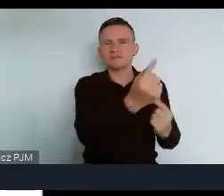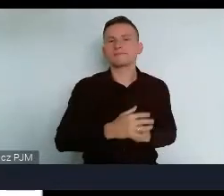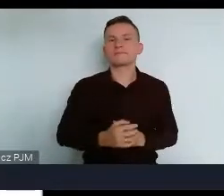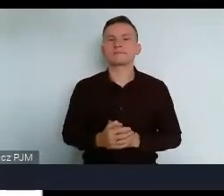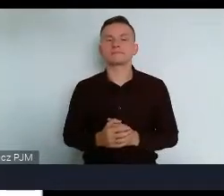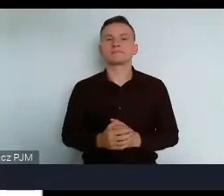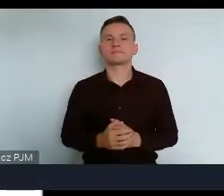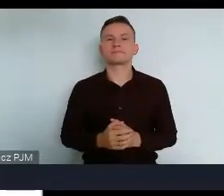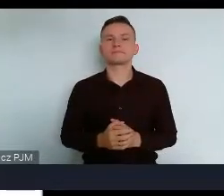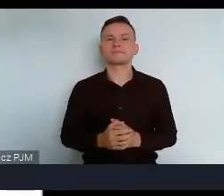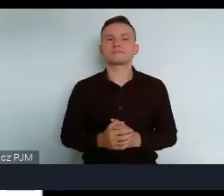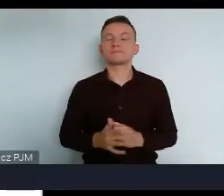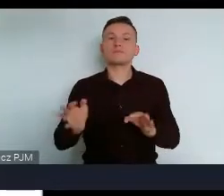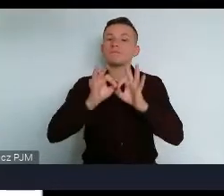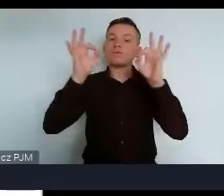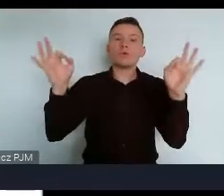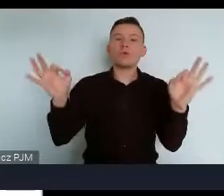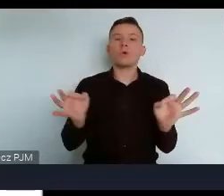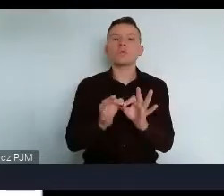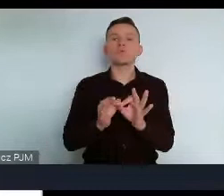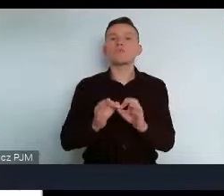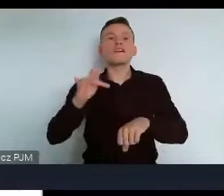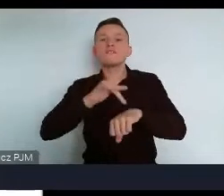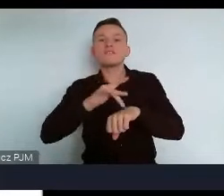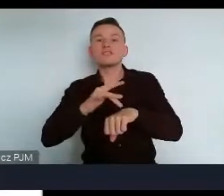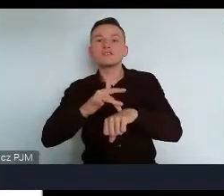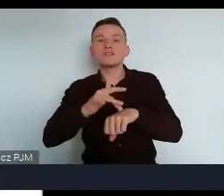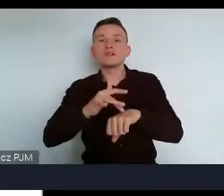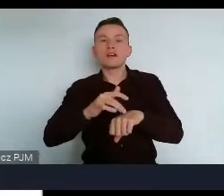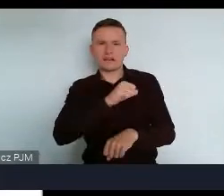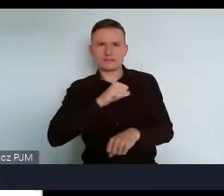Ogólne wyniki samooceny przeprowadzonej za pomocą naszego narzędzia